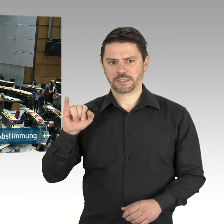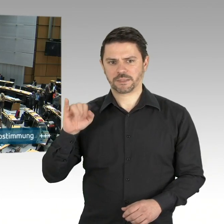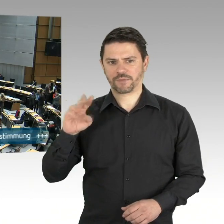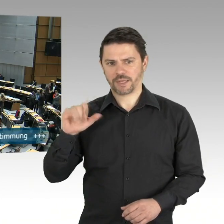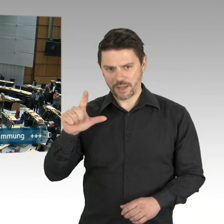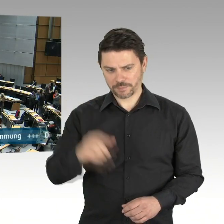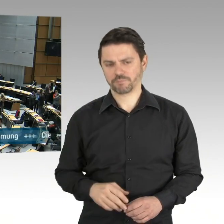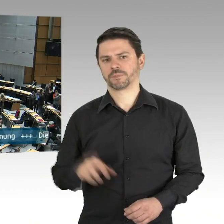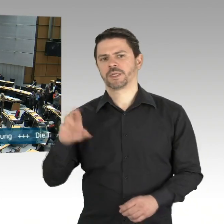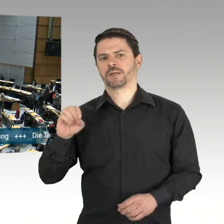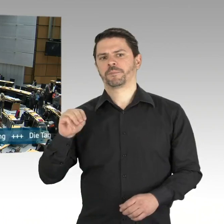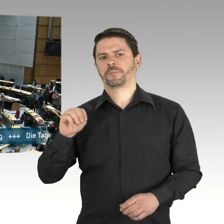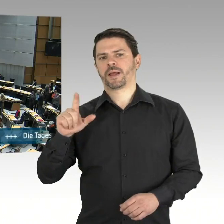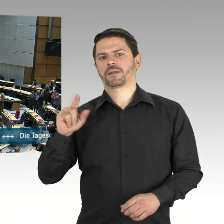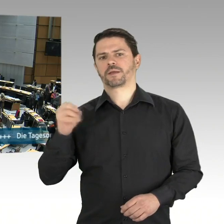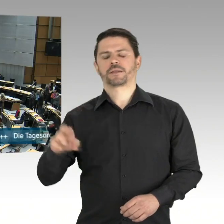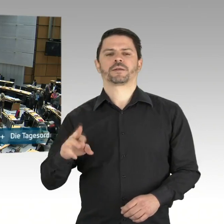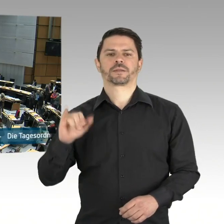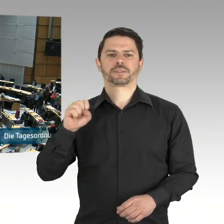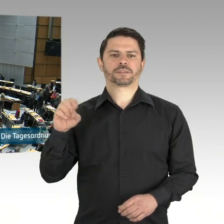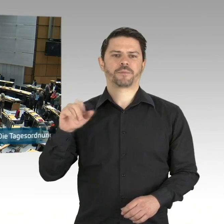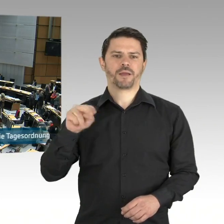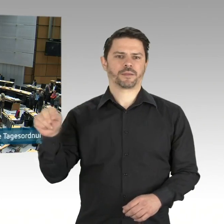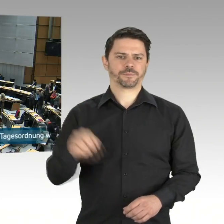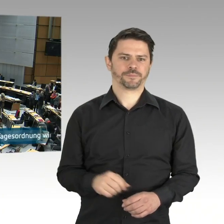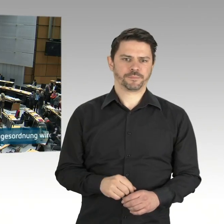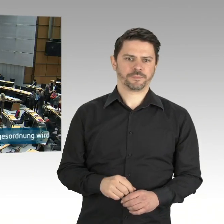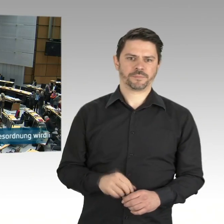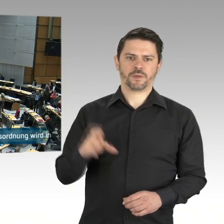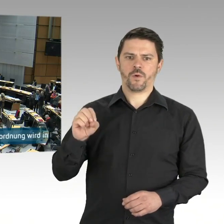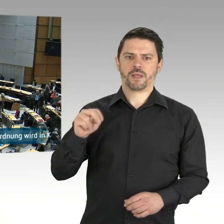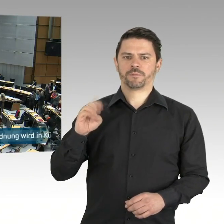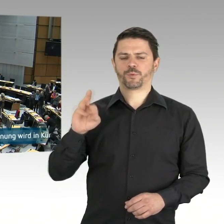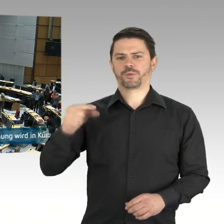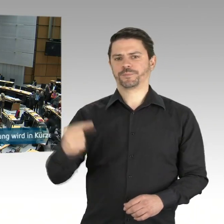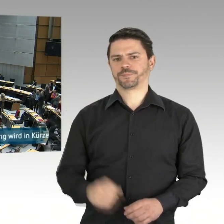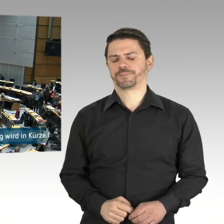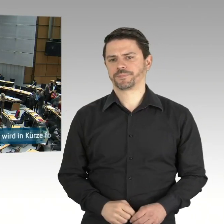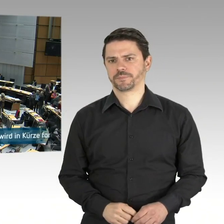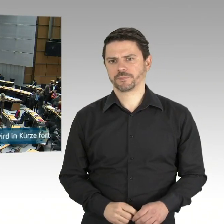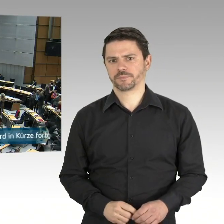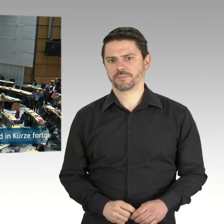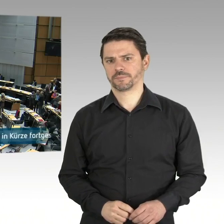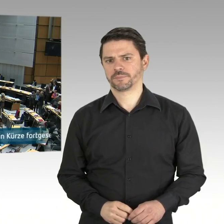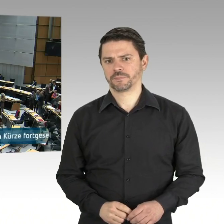Herr Kristian Ronneburg. Herr Raed Saleh. Herr Robert Schaddach.